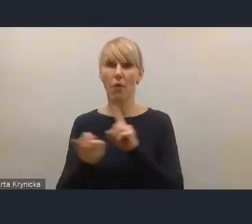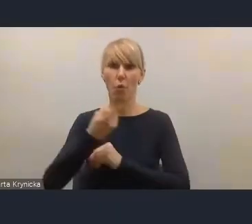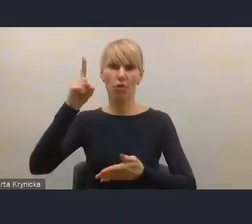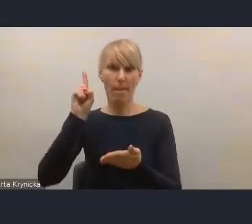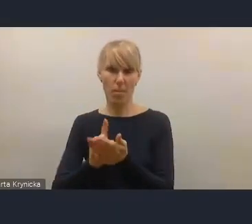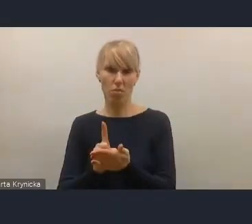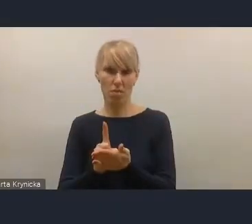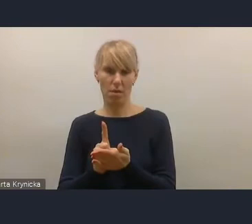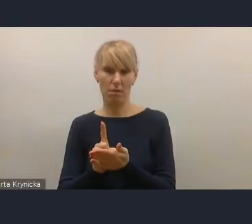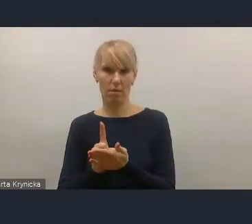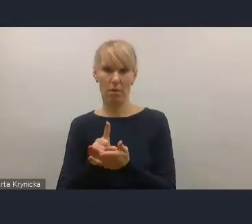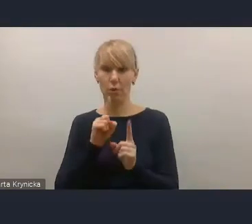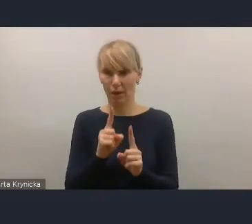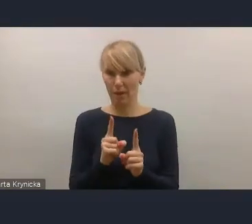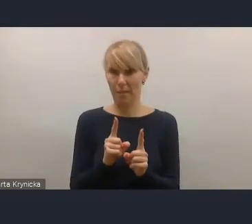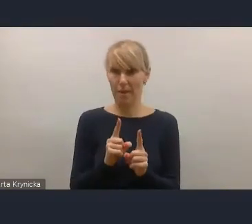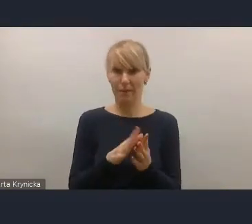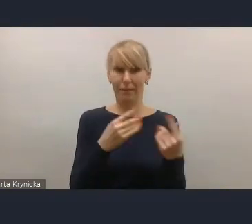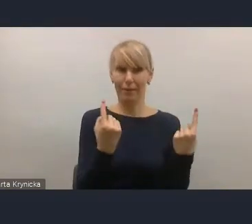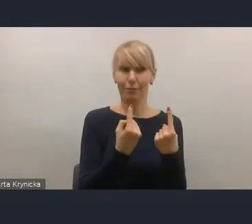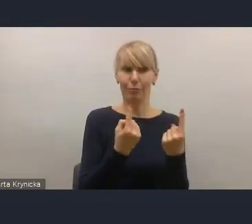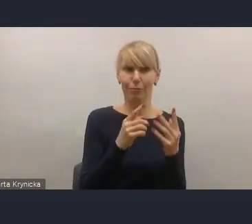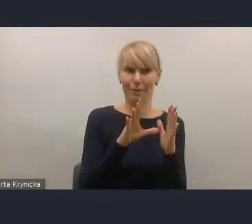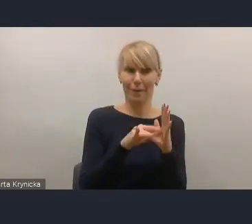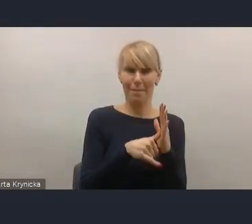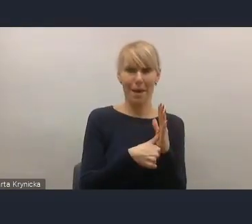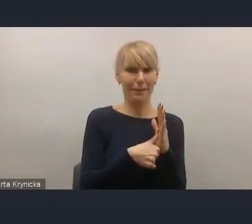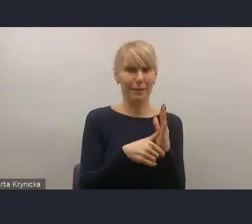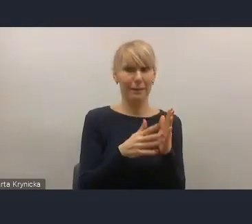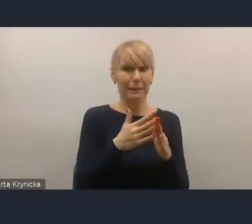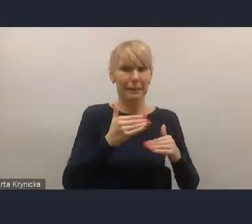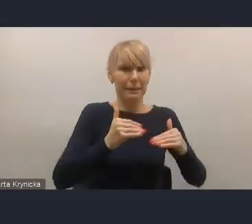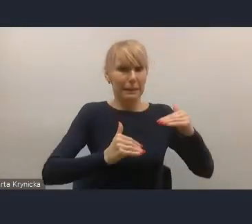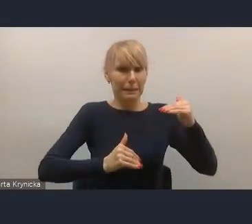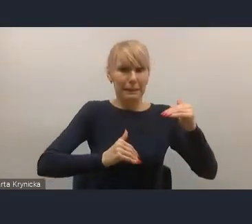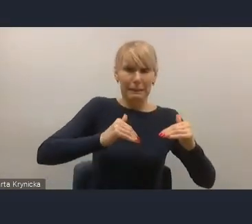trochę destabilizują sytuację i zmieniają uwarunkowania finansów miast,